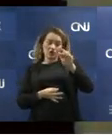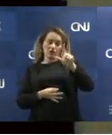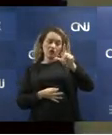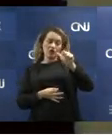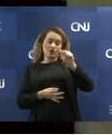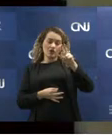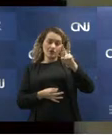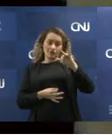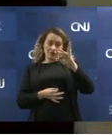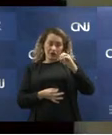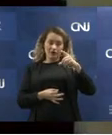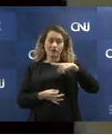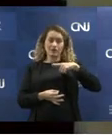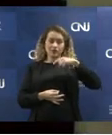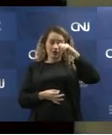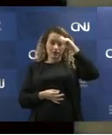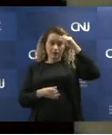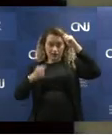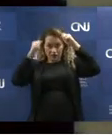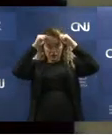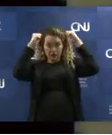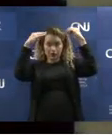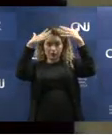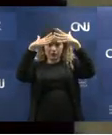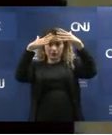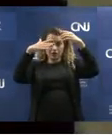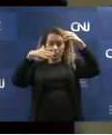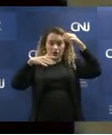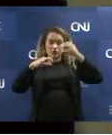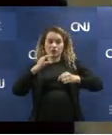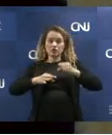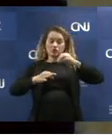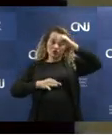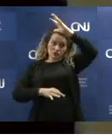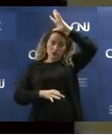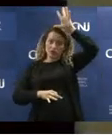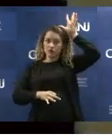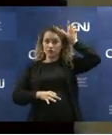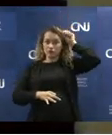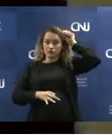quando o Tribunal de Justiça de Amazonas, quando ele afastou a responsabilidade do acusado